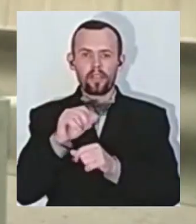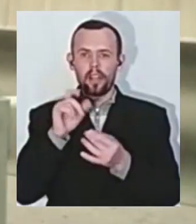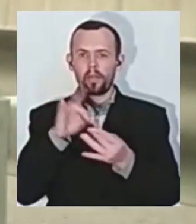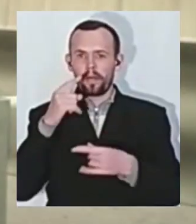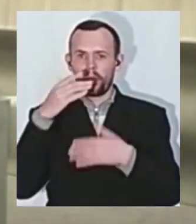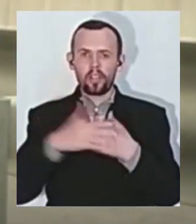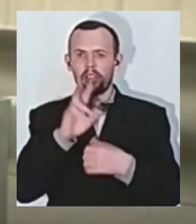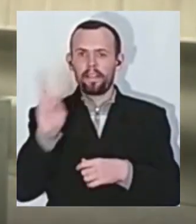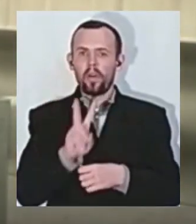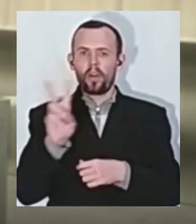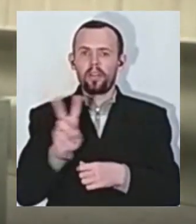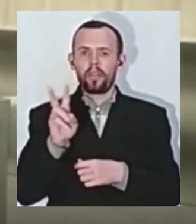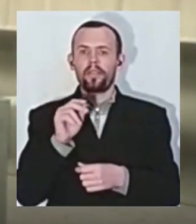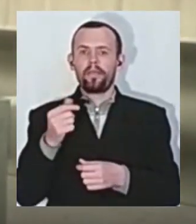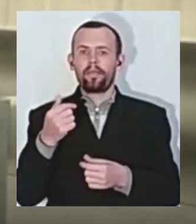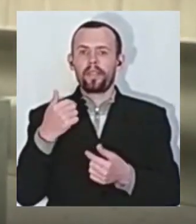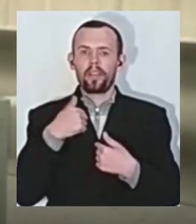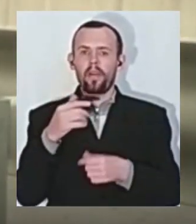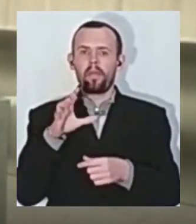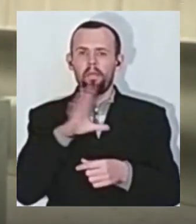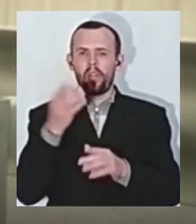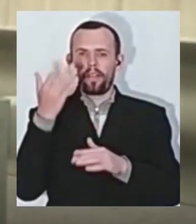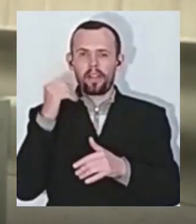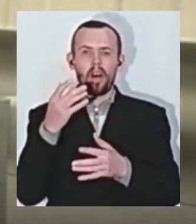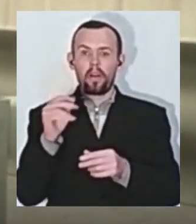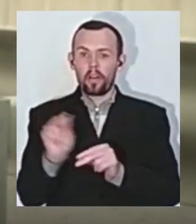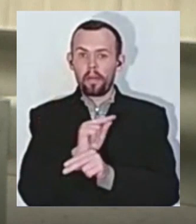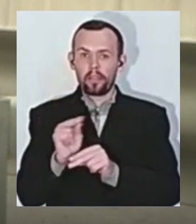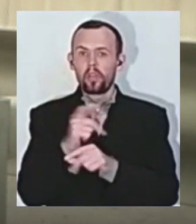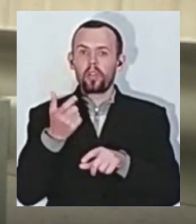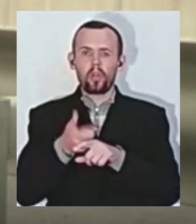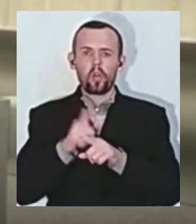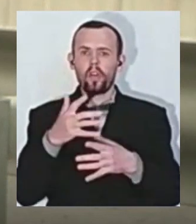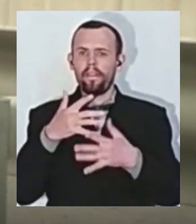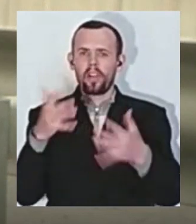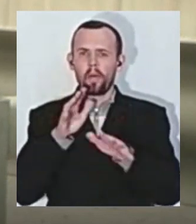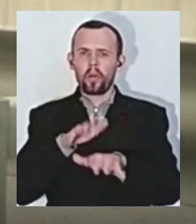Як було не відремонтовано дуже великі затори були – що на в’їзд, що на виїзд.